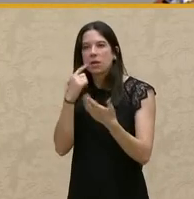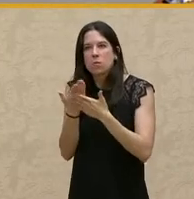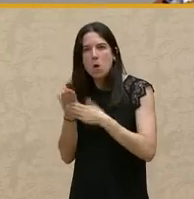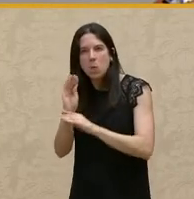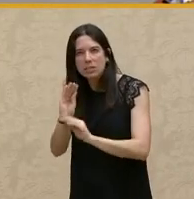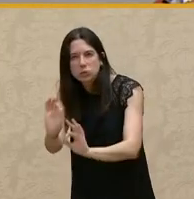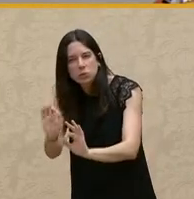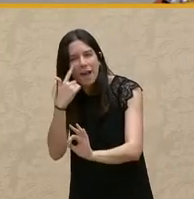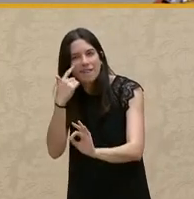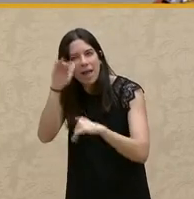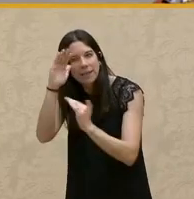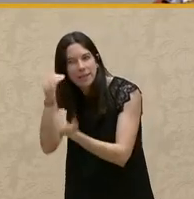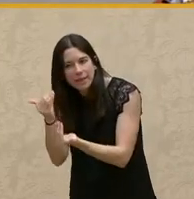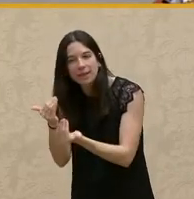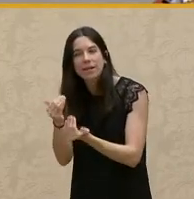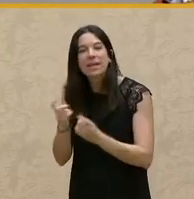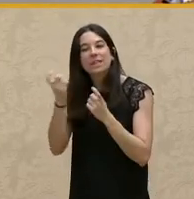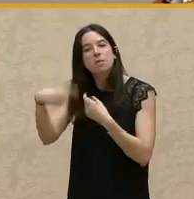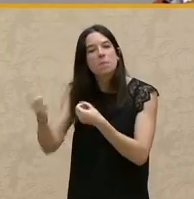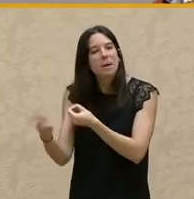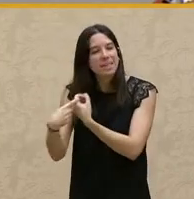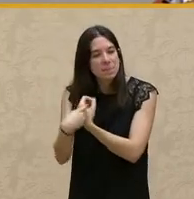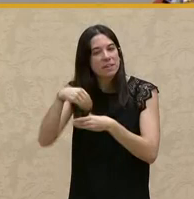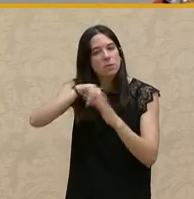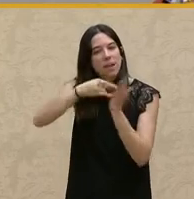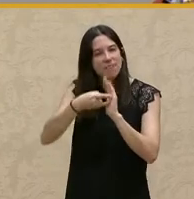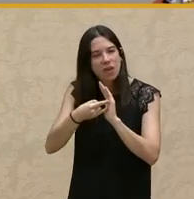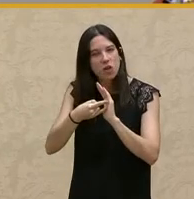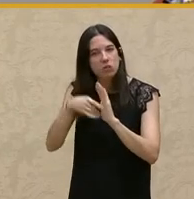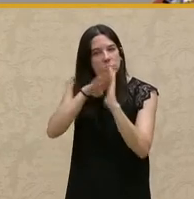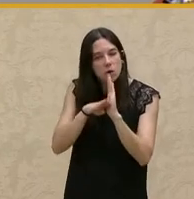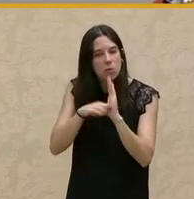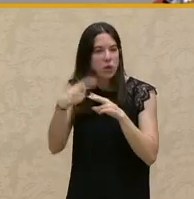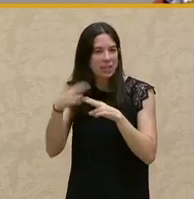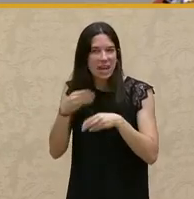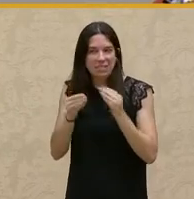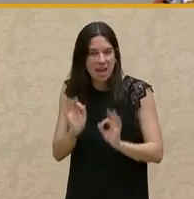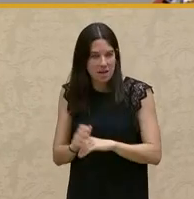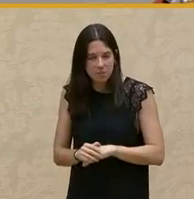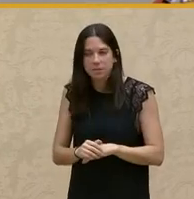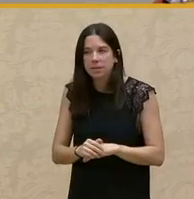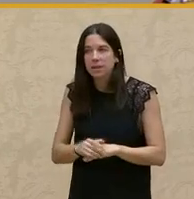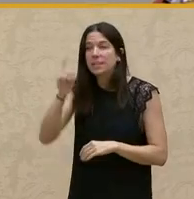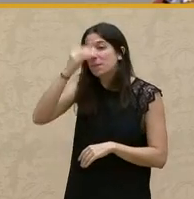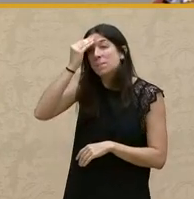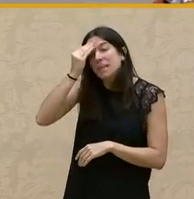Dándoles parte en la planificación política que se haga. Creo que también debieran colaborar,